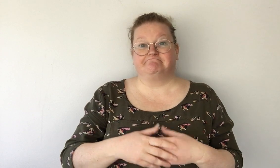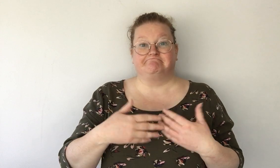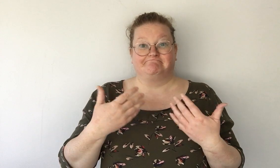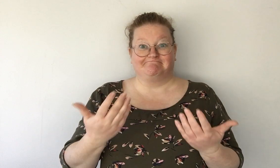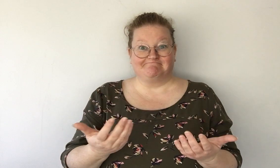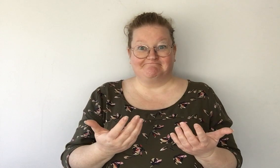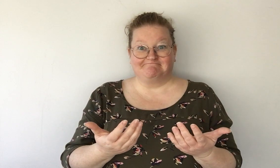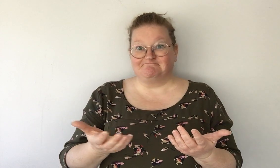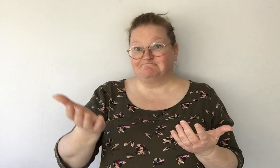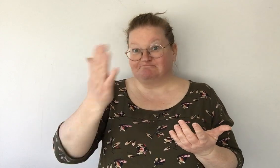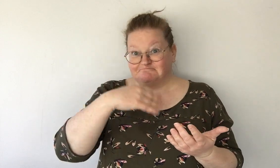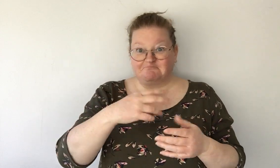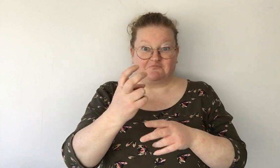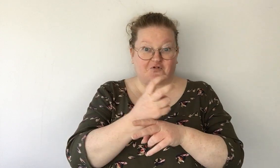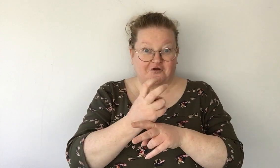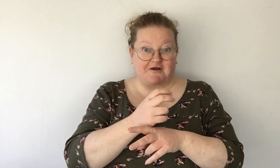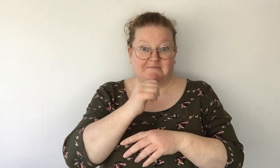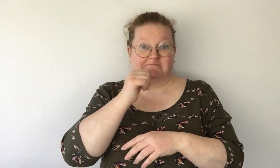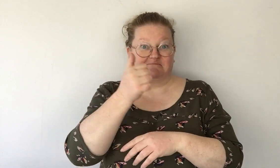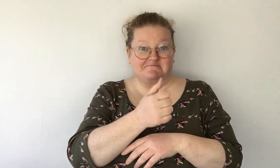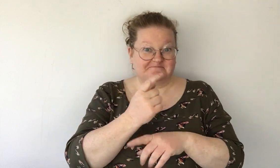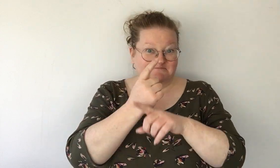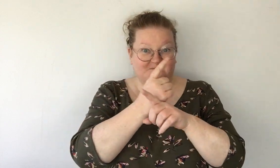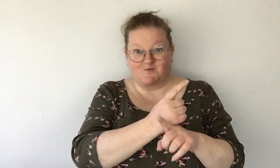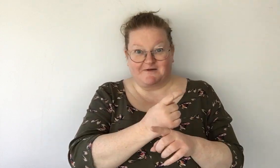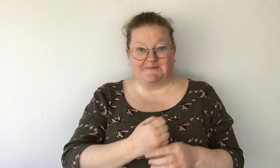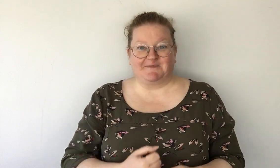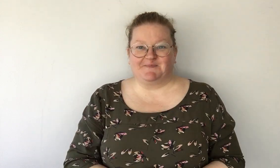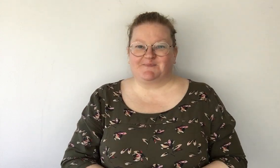Tule kokeilemaan uutta ja ilmoittaudu mukaan!